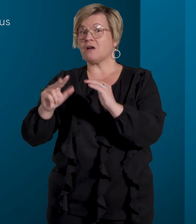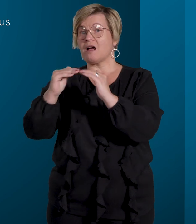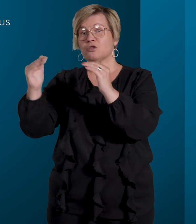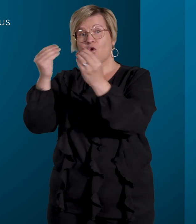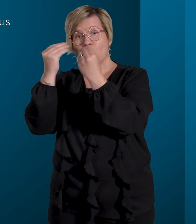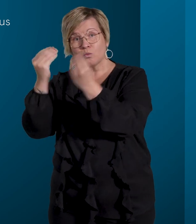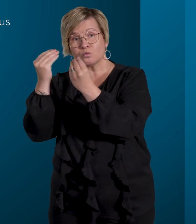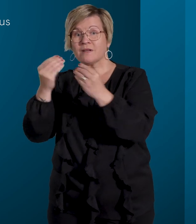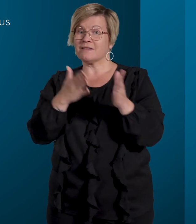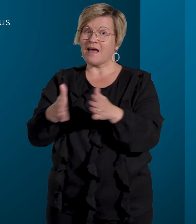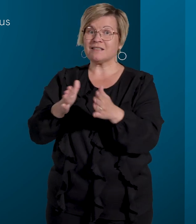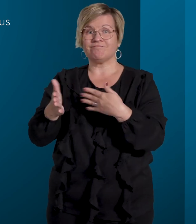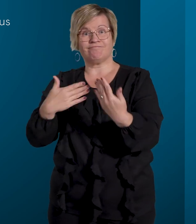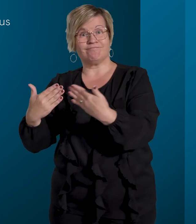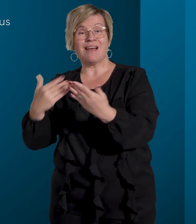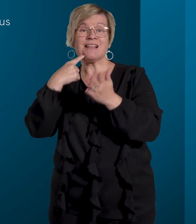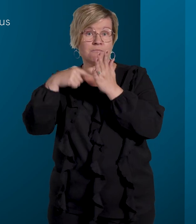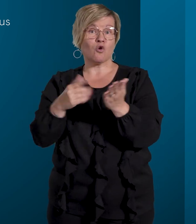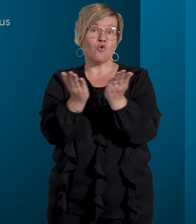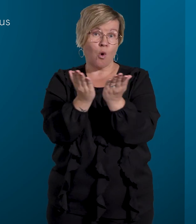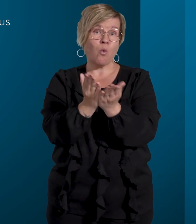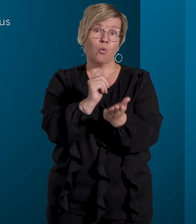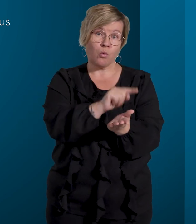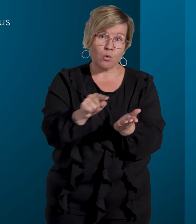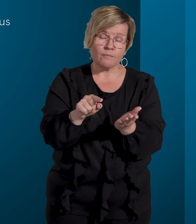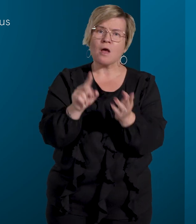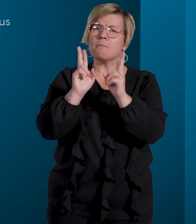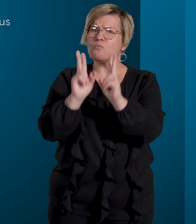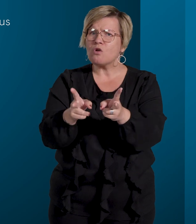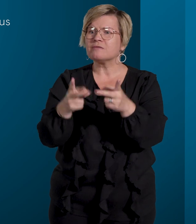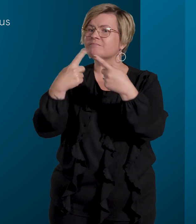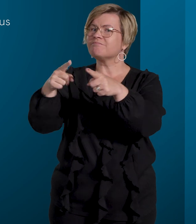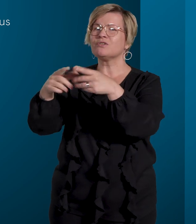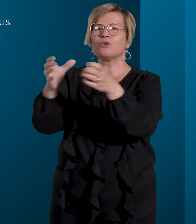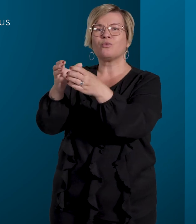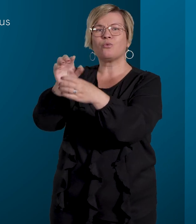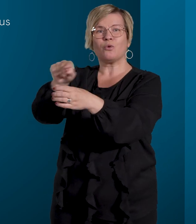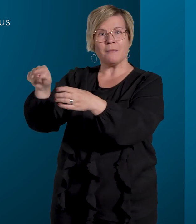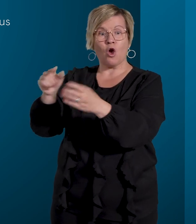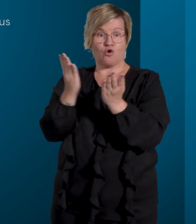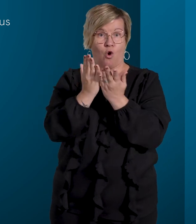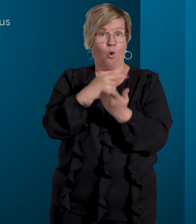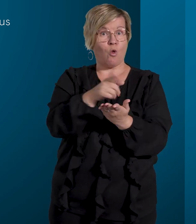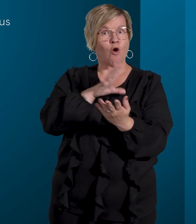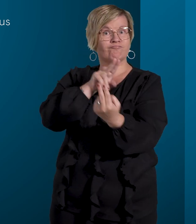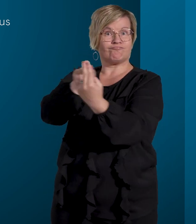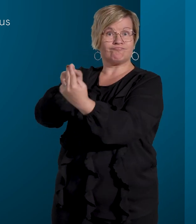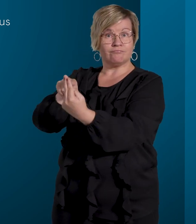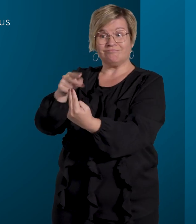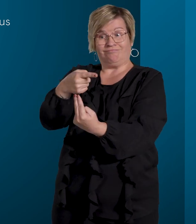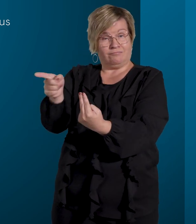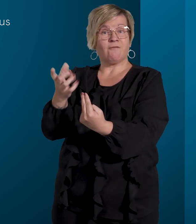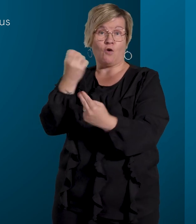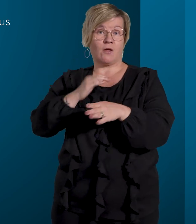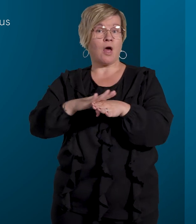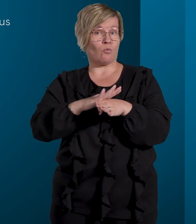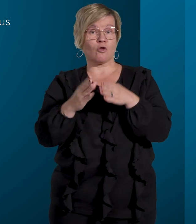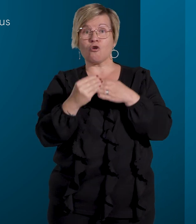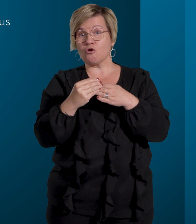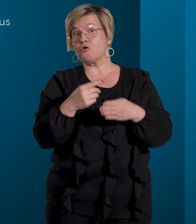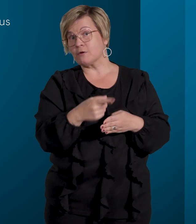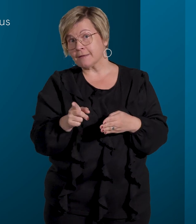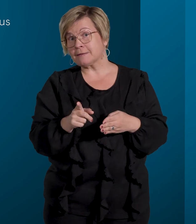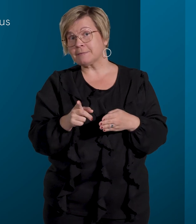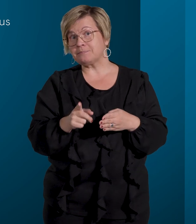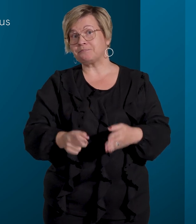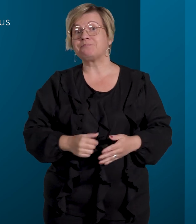sekä toisen asteen koulutuksen järjestäjille sekä sidosryhmille.